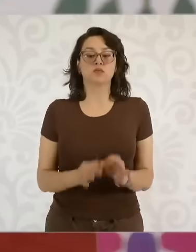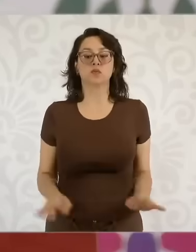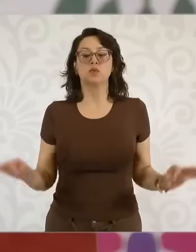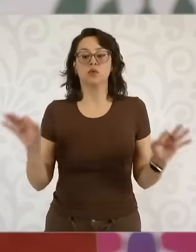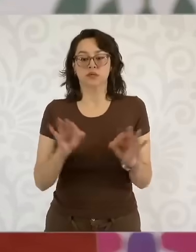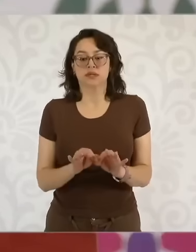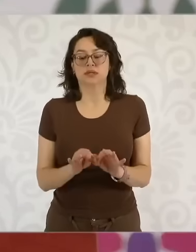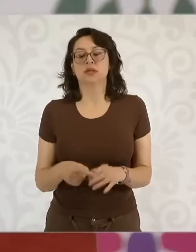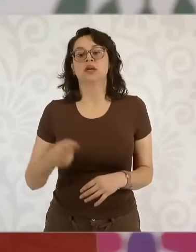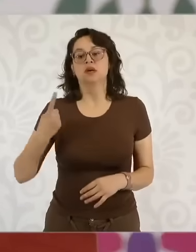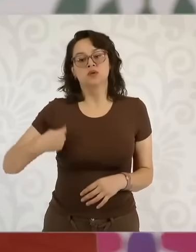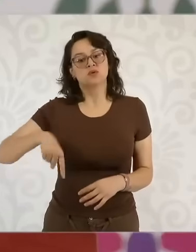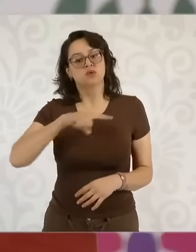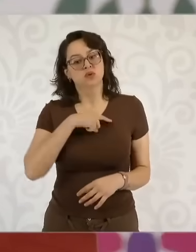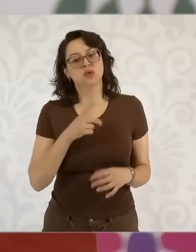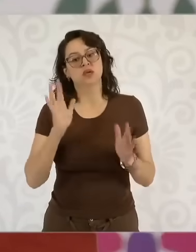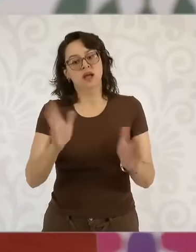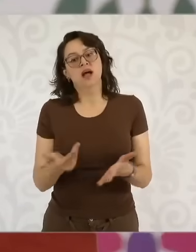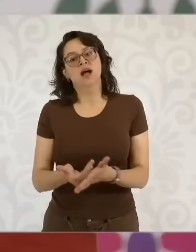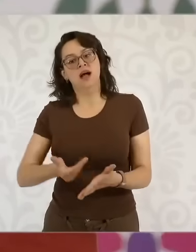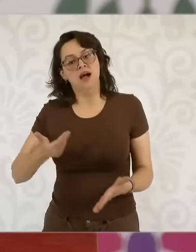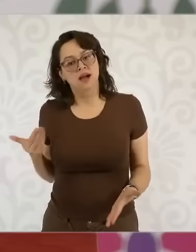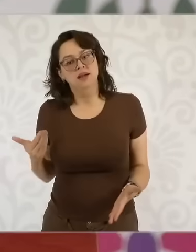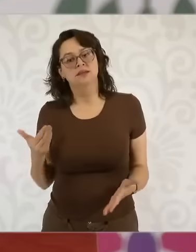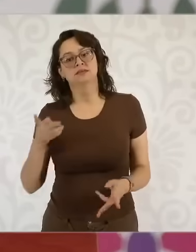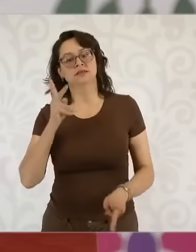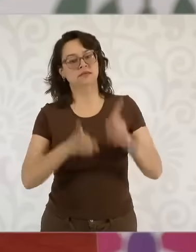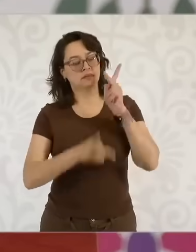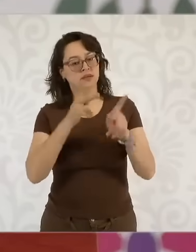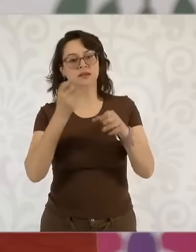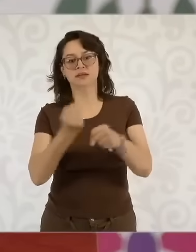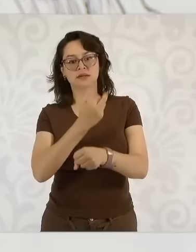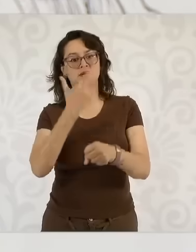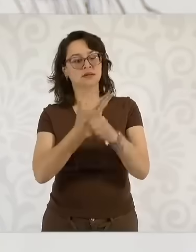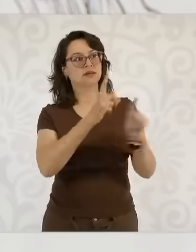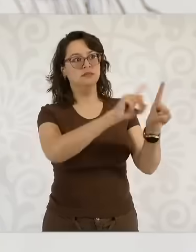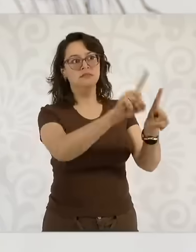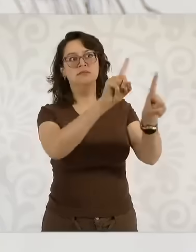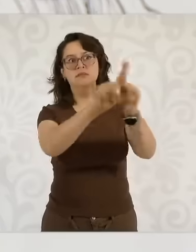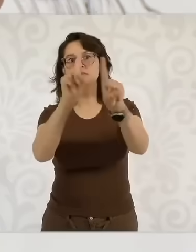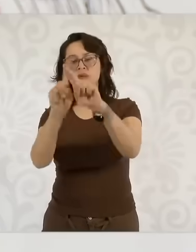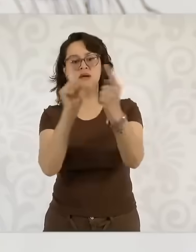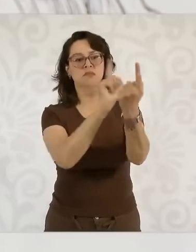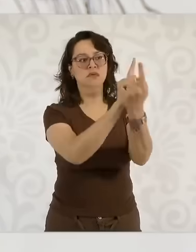conversaciones eh con los distintos secretarios que se tienen conversaciones porque Marcelo tocó